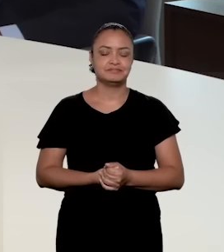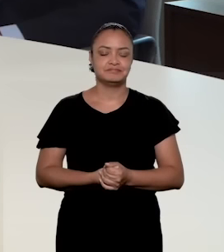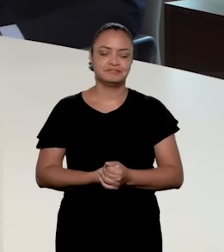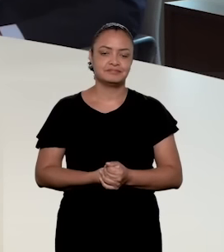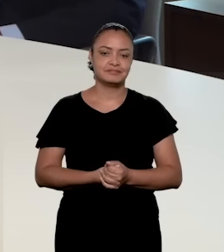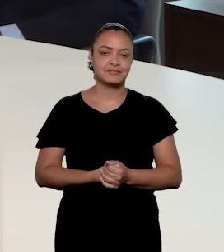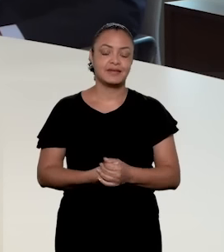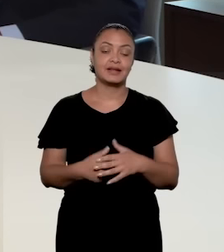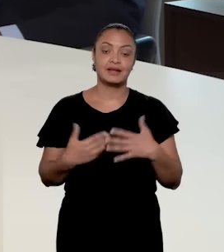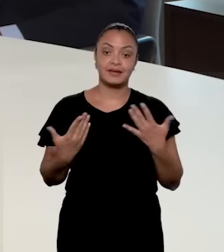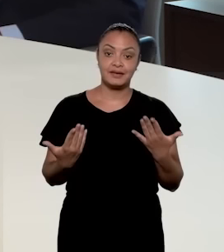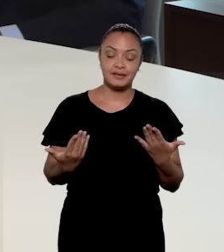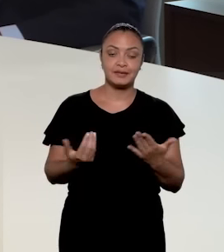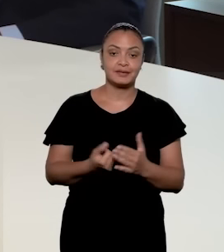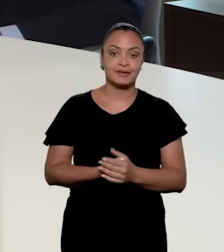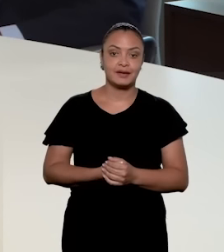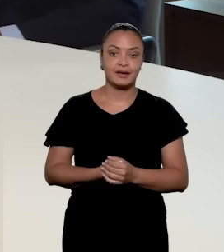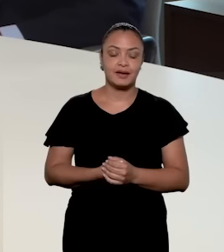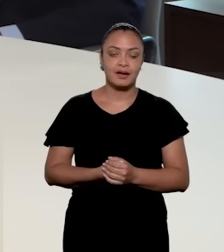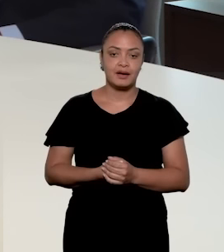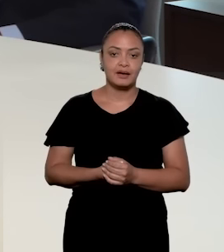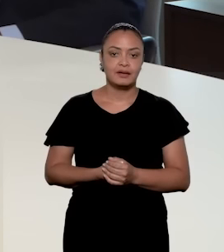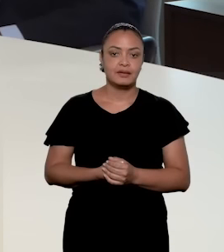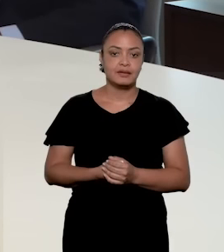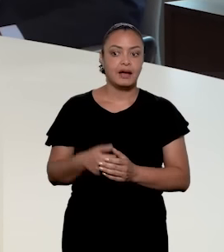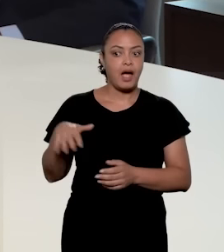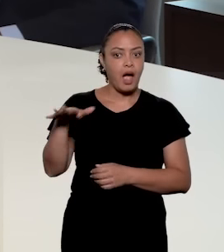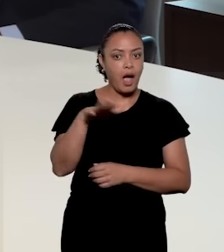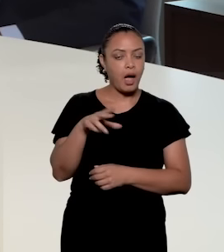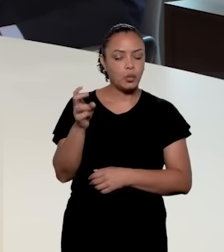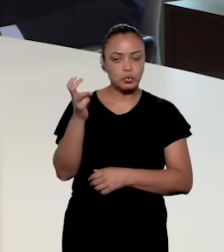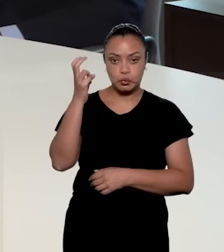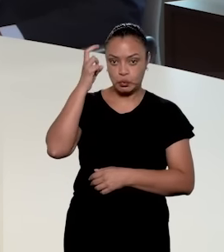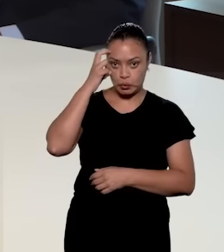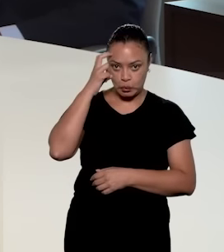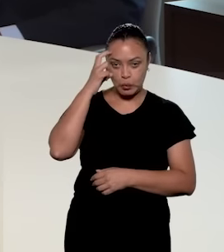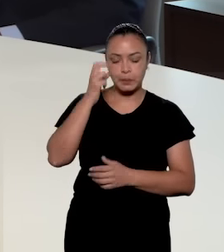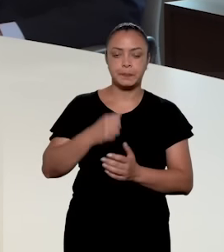O clássico da nossa literatura. É. E tem uma coisa na área cultural,